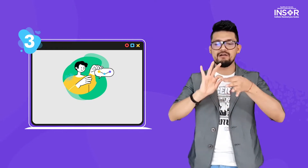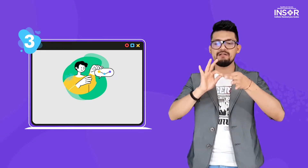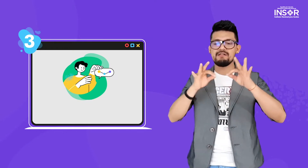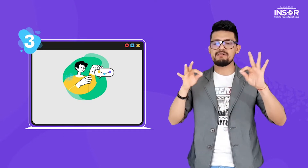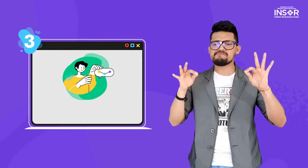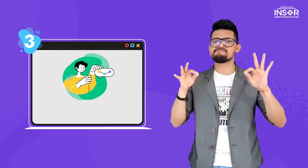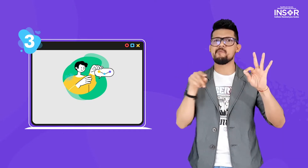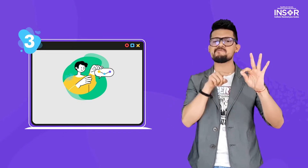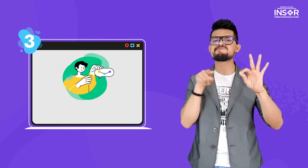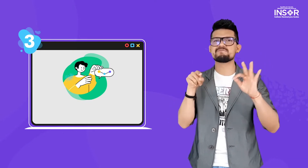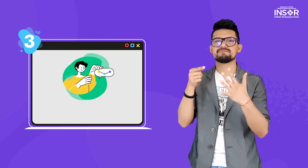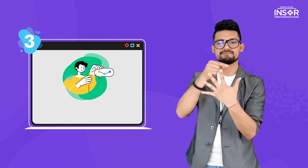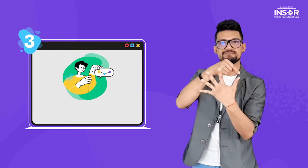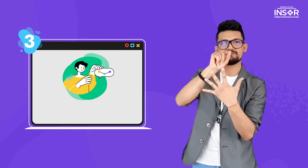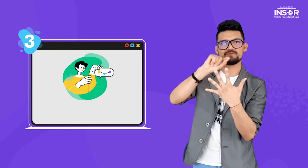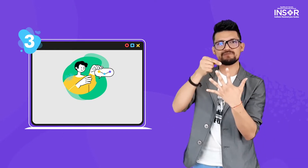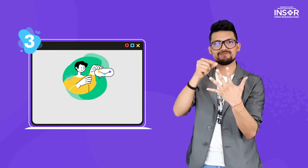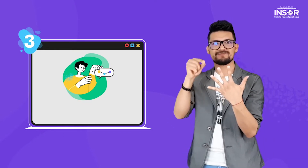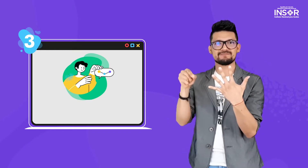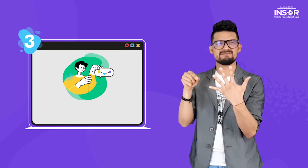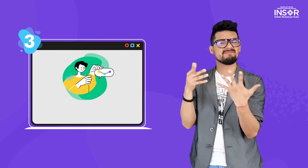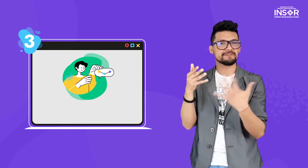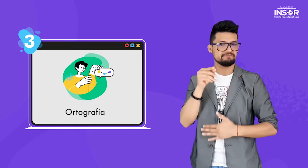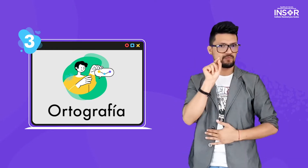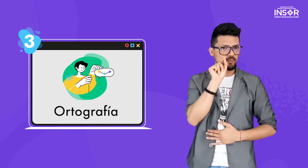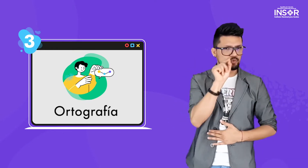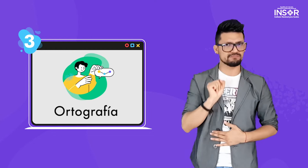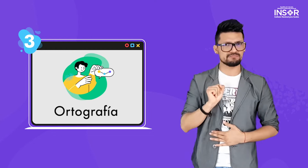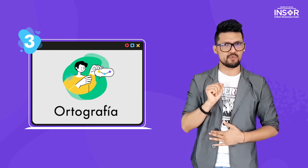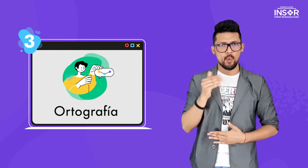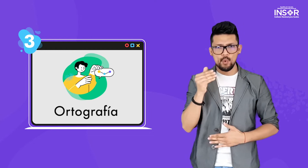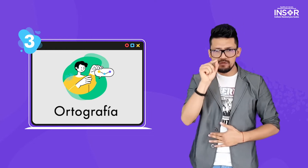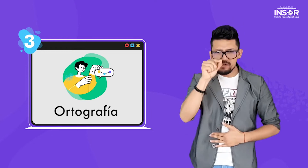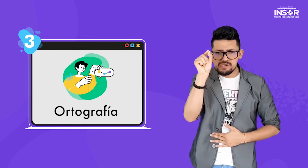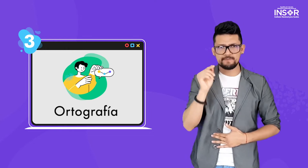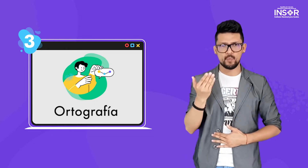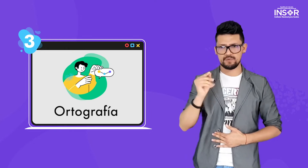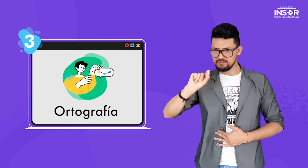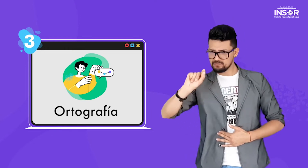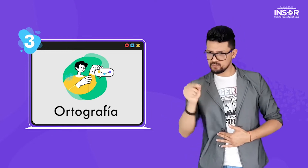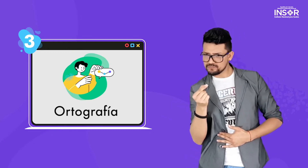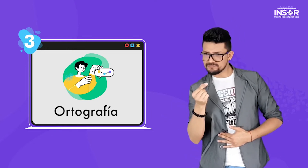Recuerden tener presente las normas de ortografía al momento de escribir, como el uso de las tildes.